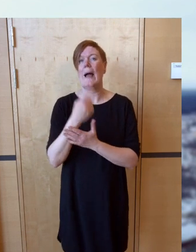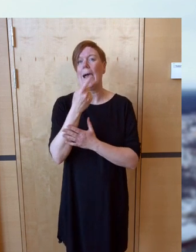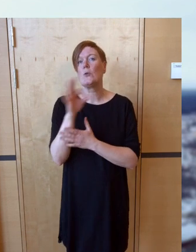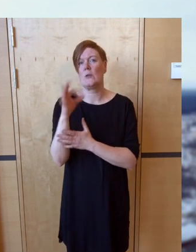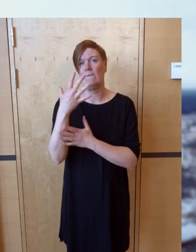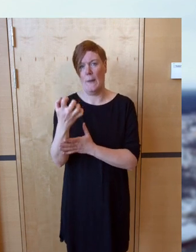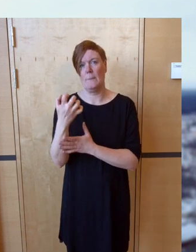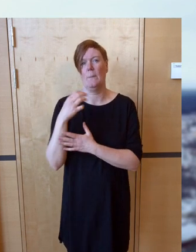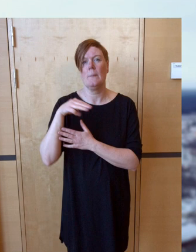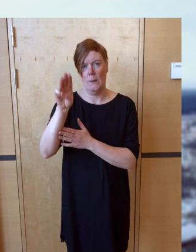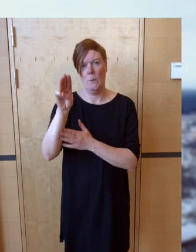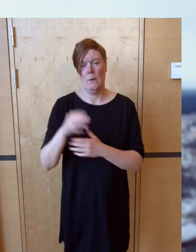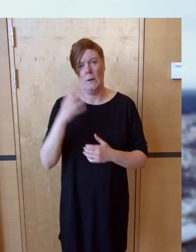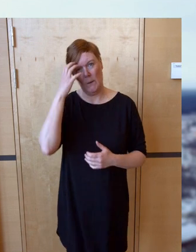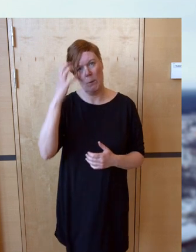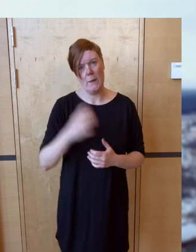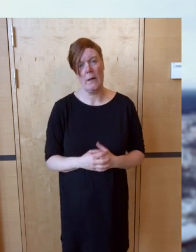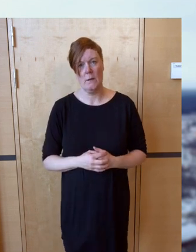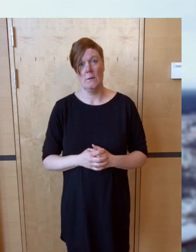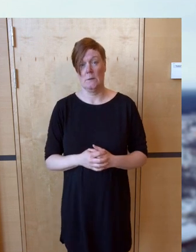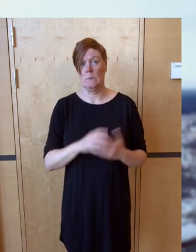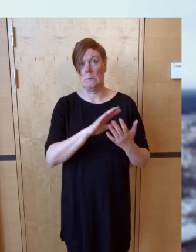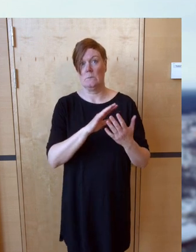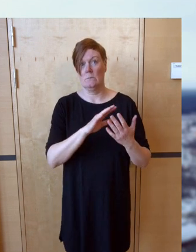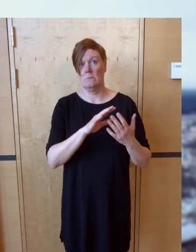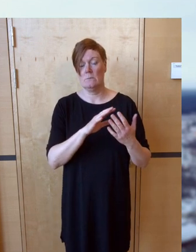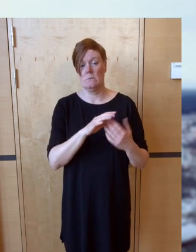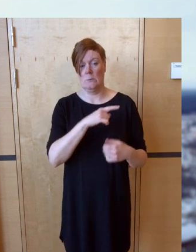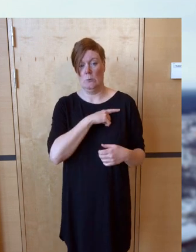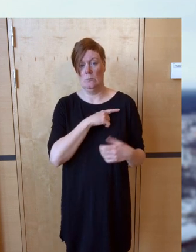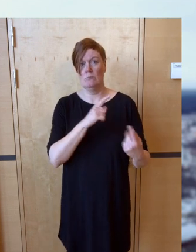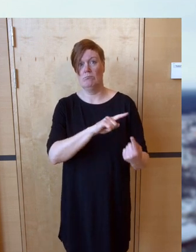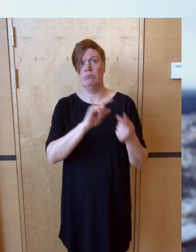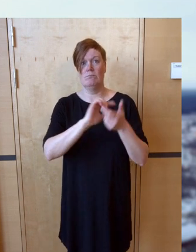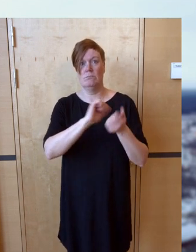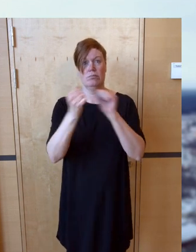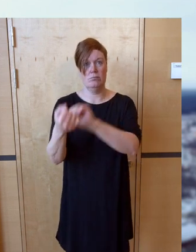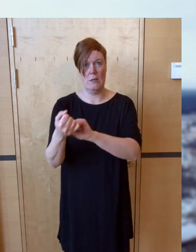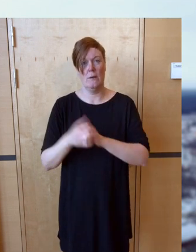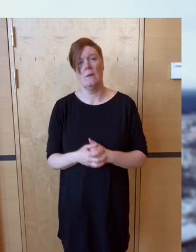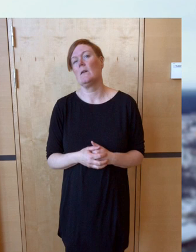Och det här är ju en stor förändring och det är ju liksom Ett resultat av den samhällsutveckling av samhäll